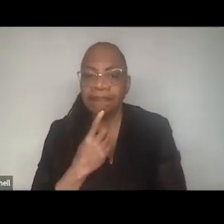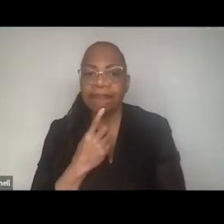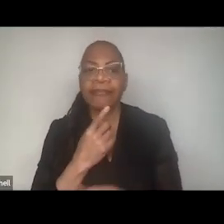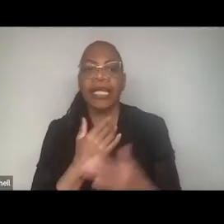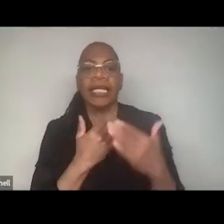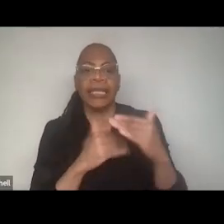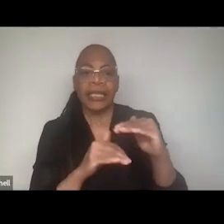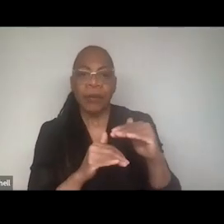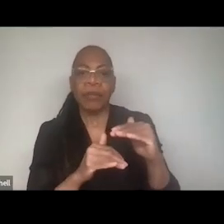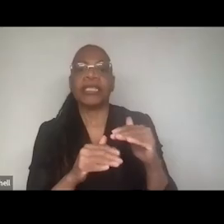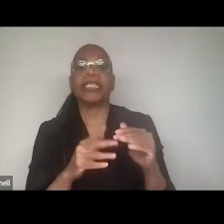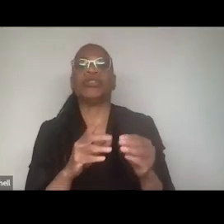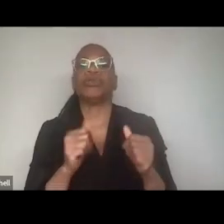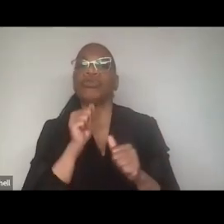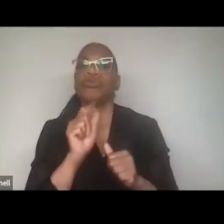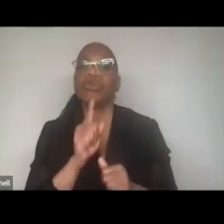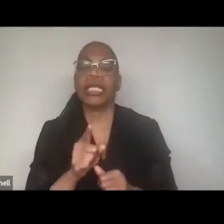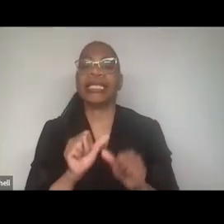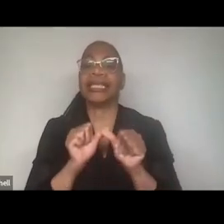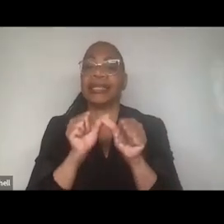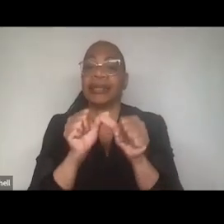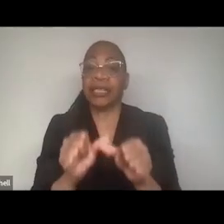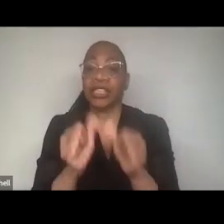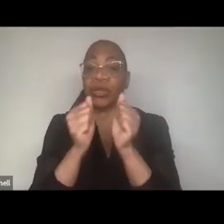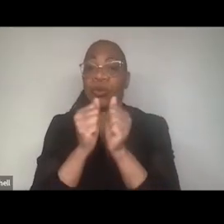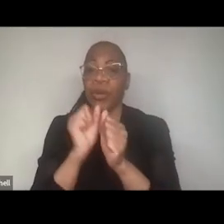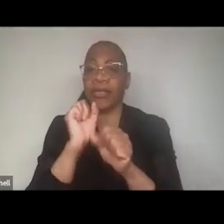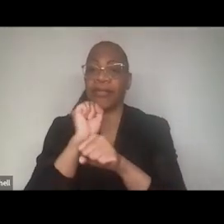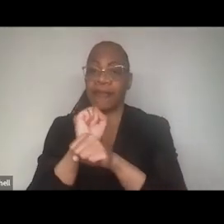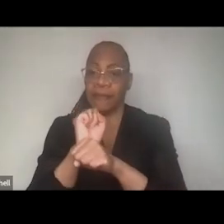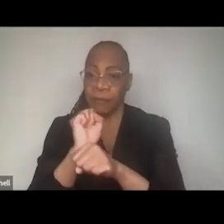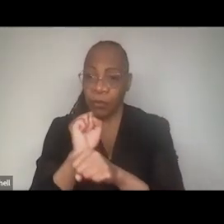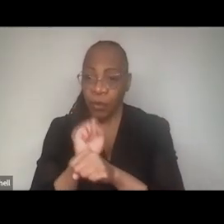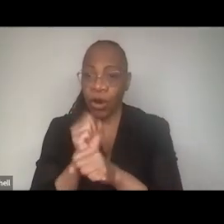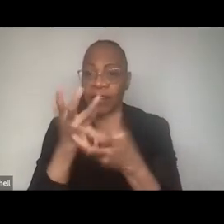sostener y completar actividades físicas relacionadas con el trabajo. Entonces, este es un poco más amplio